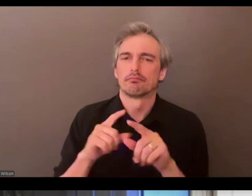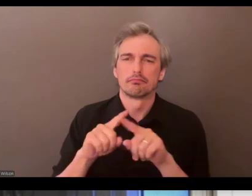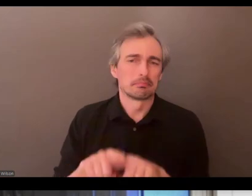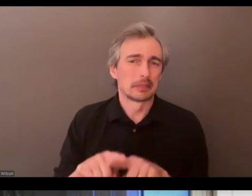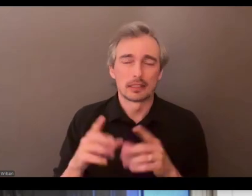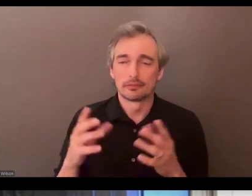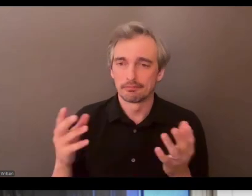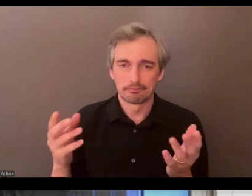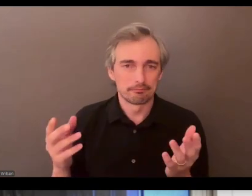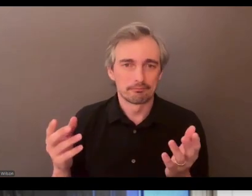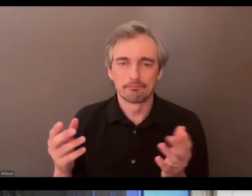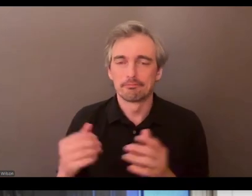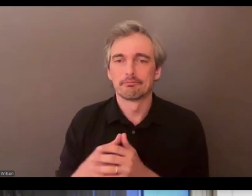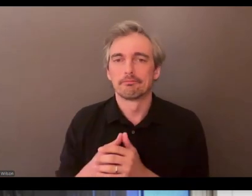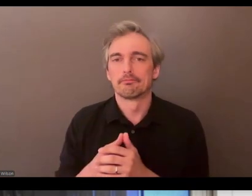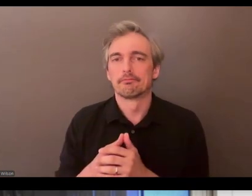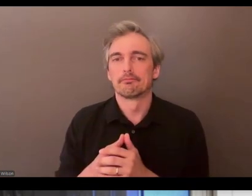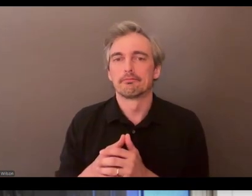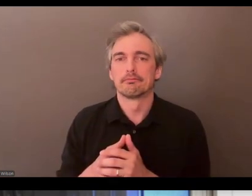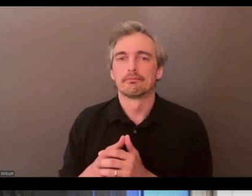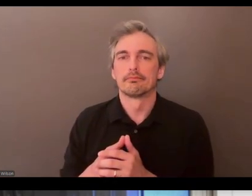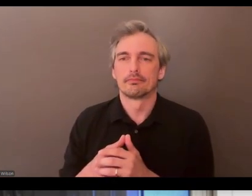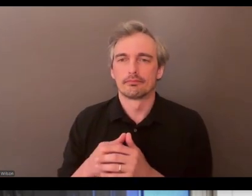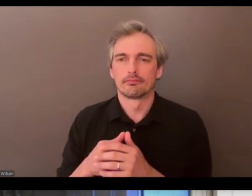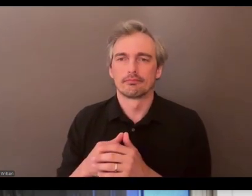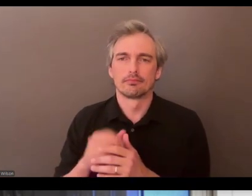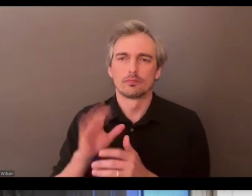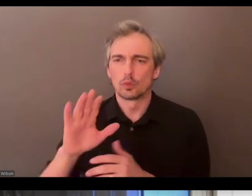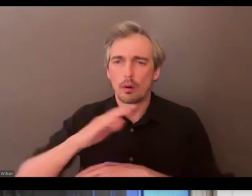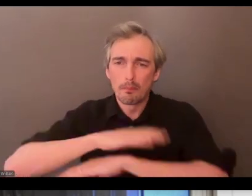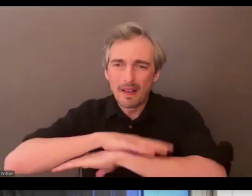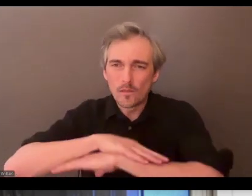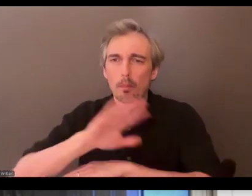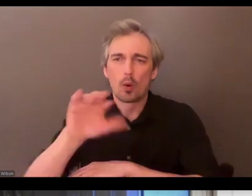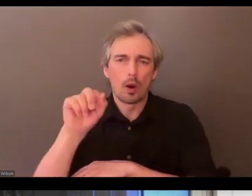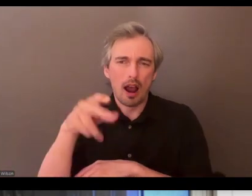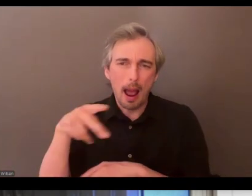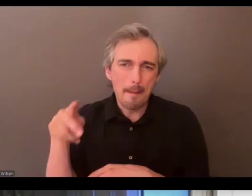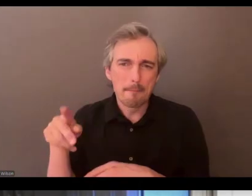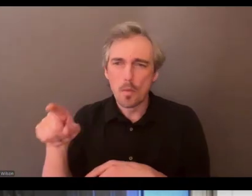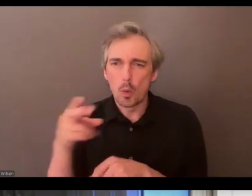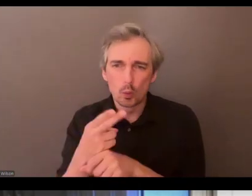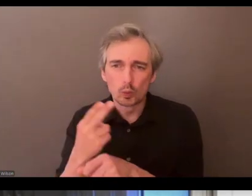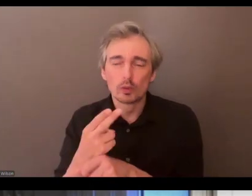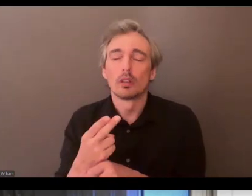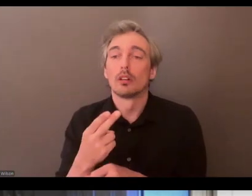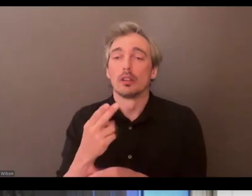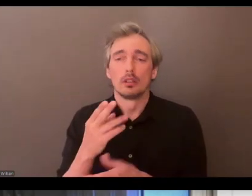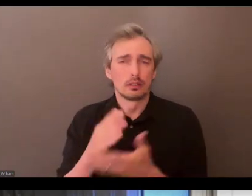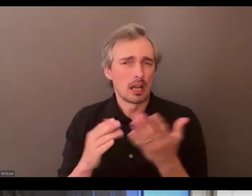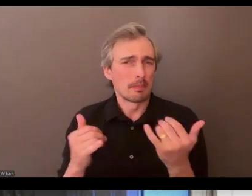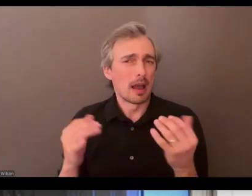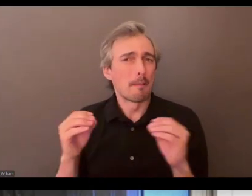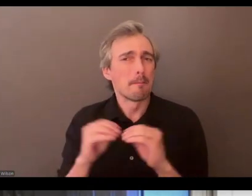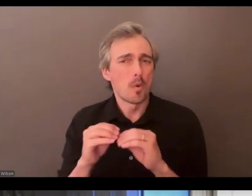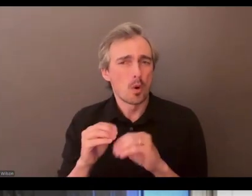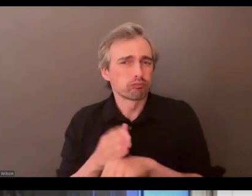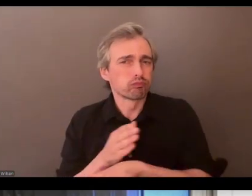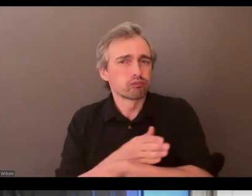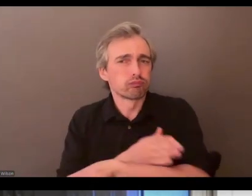先ほど言ったように、アクセシビリティが向上して いるものもありますが、まだ十分ではありません。